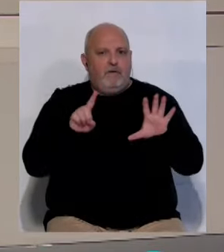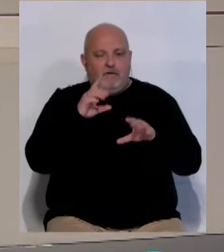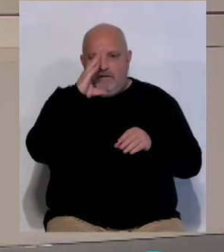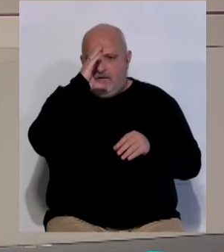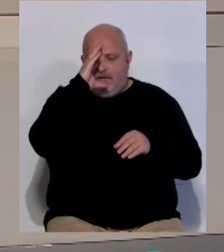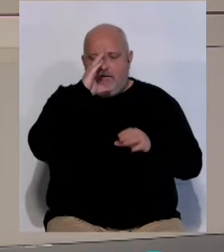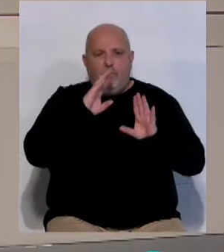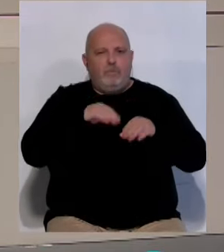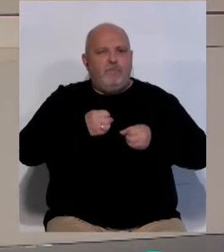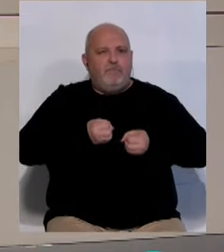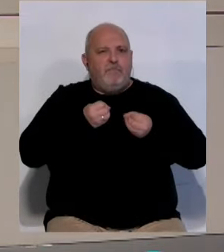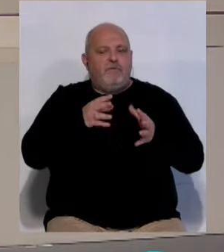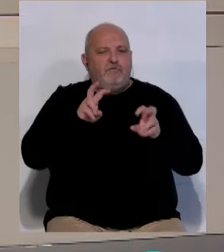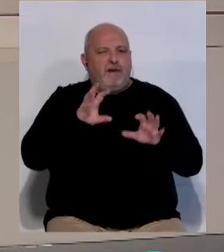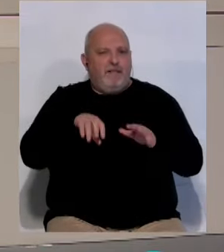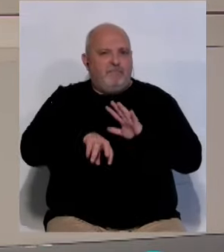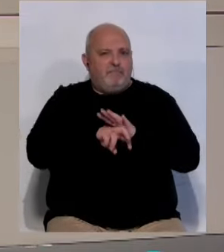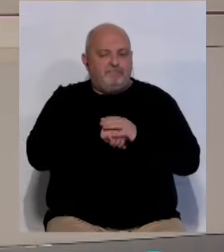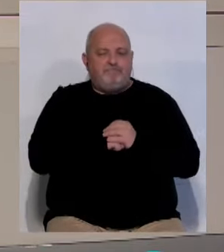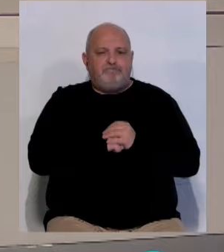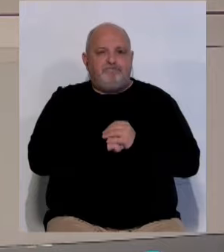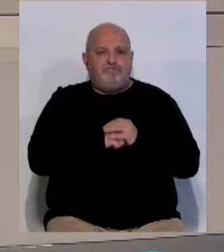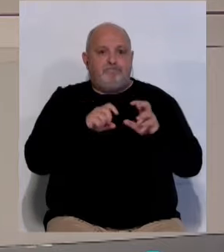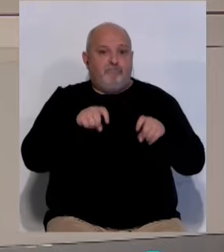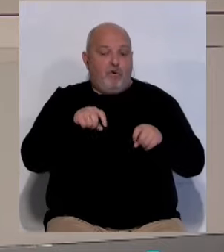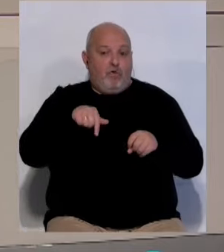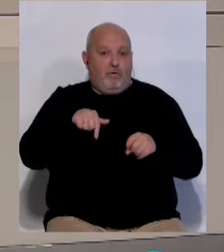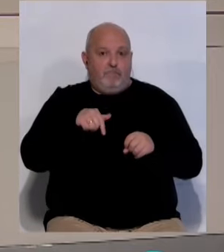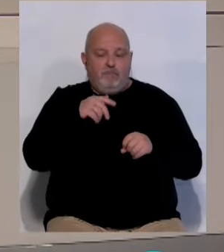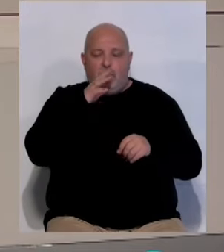con la última hora del cadic club de fútbol que descansa la mañana de hoy porque se va